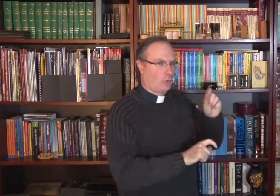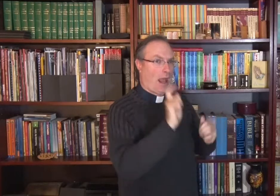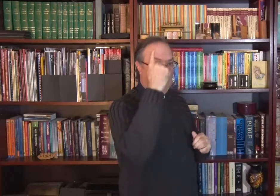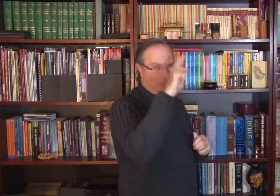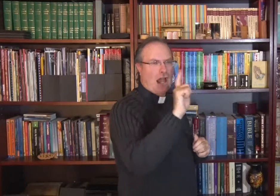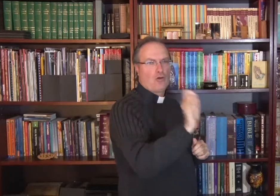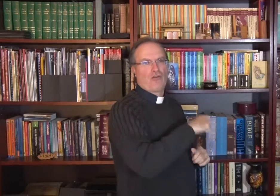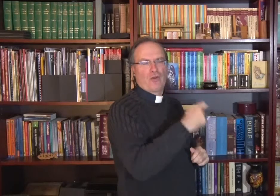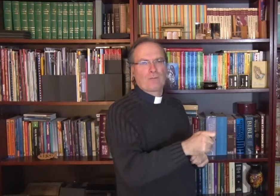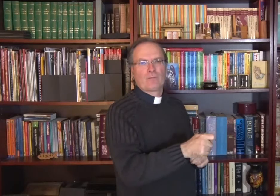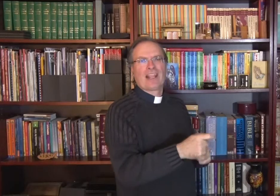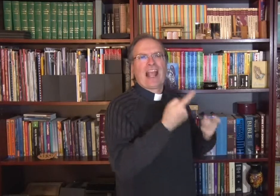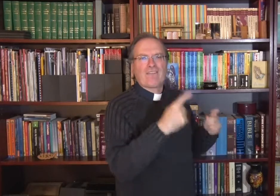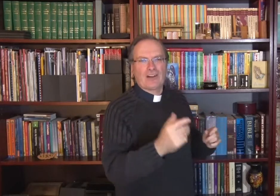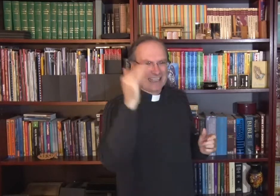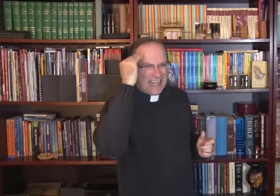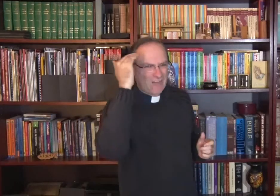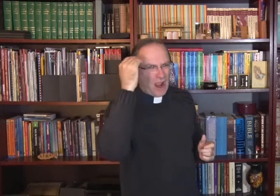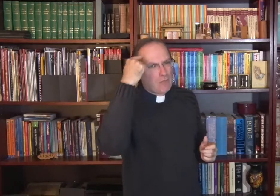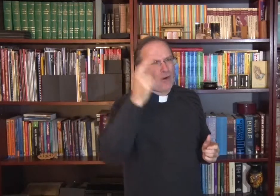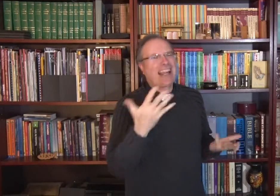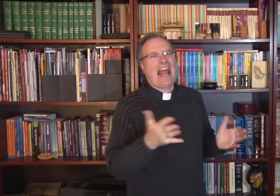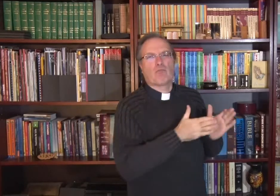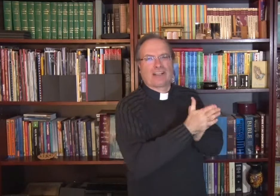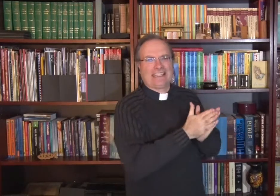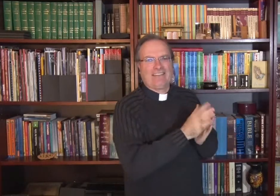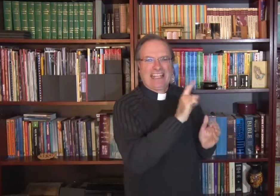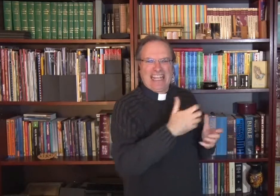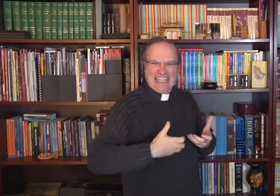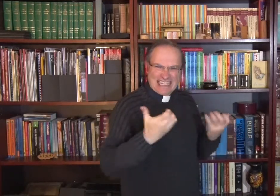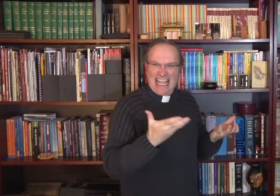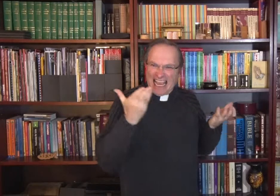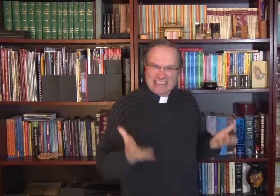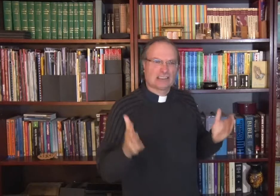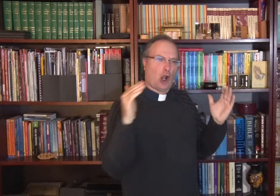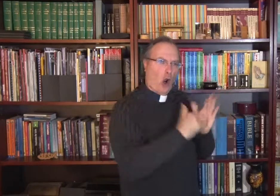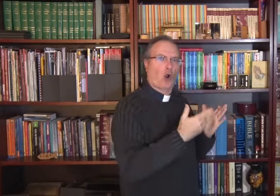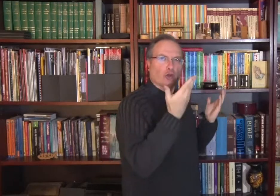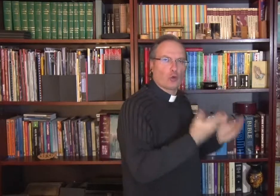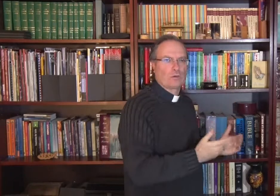par le fouet afin de savoir pour quel motif ils criaient ainsi contre lui.